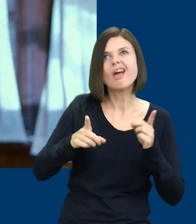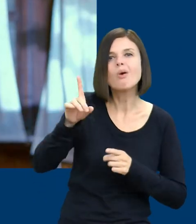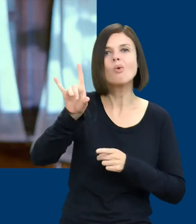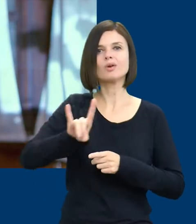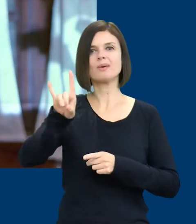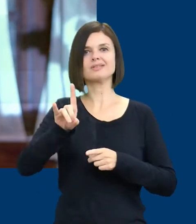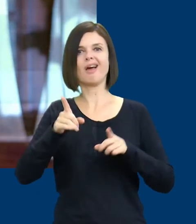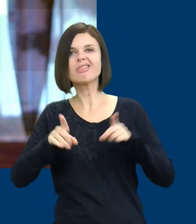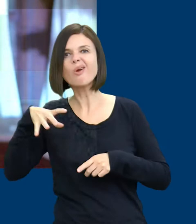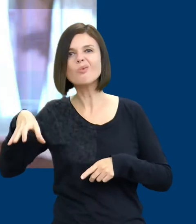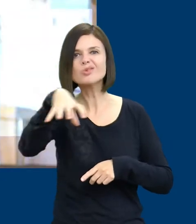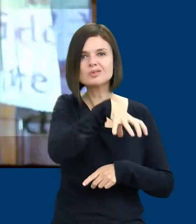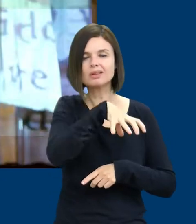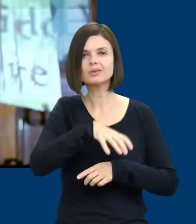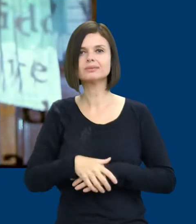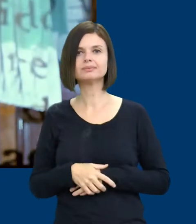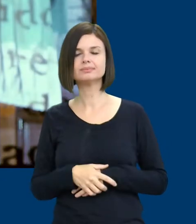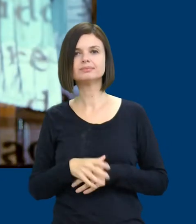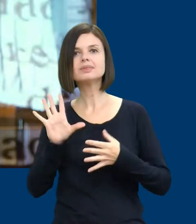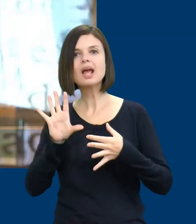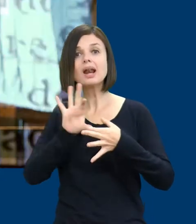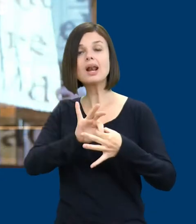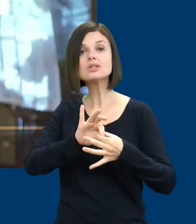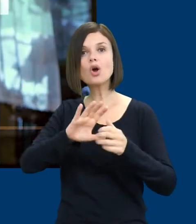algunos sectores. En relación con el co- gobierno esto esta